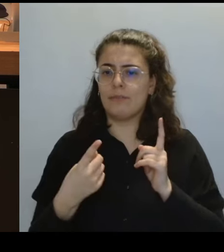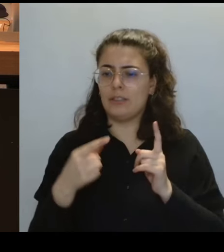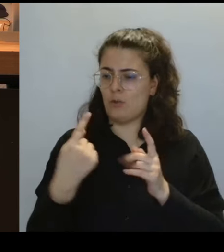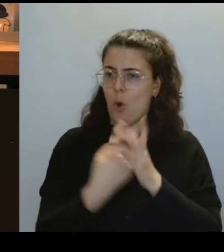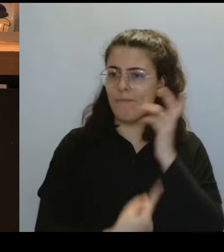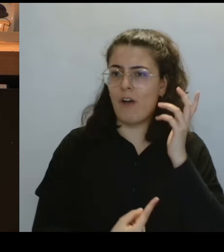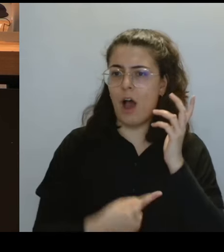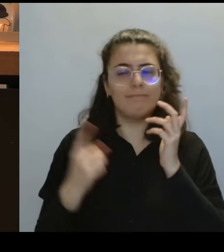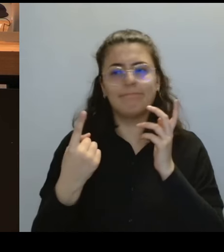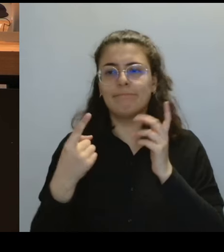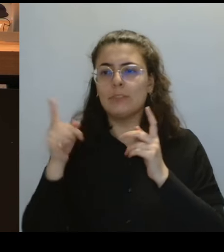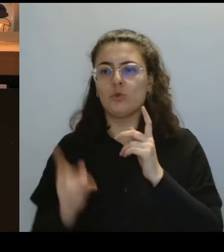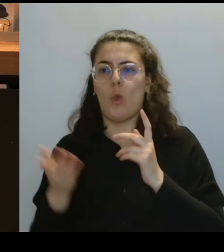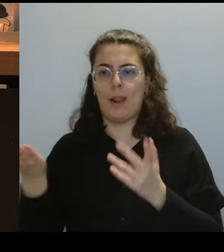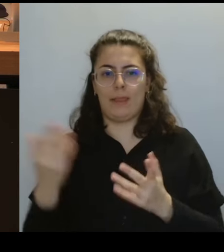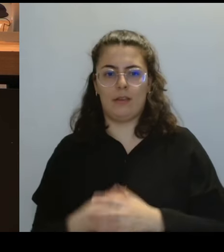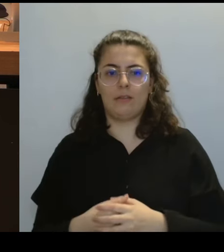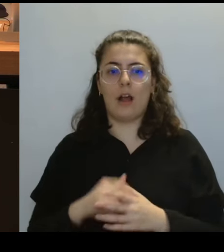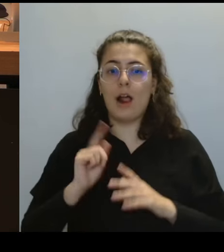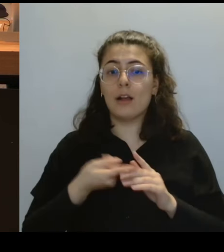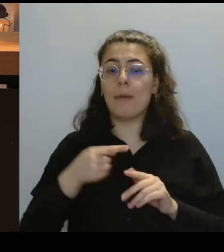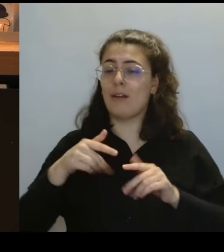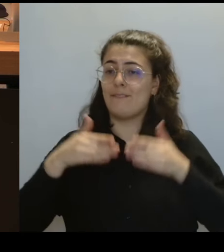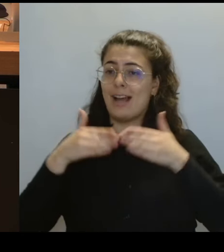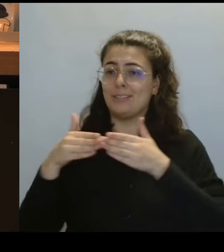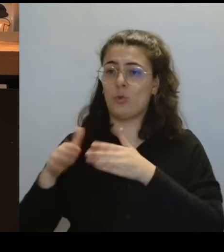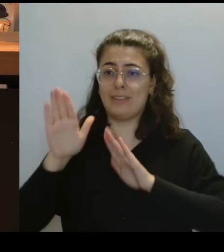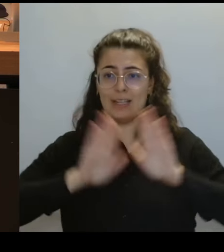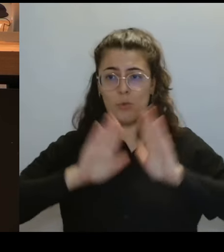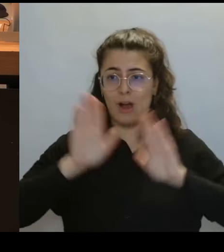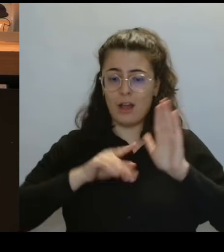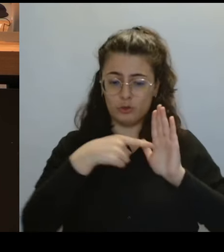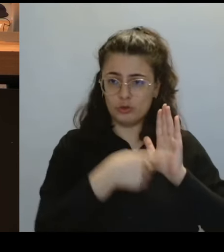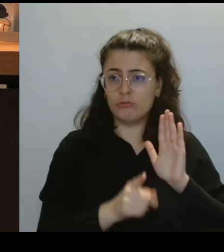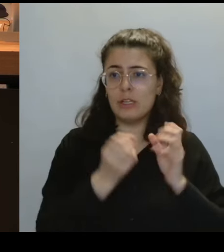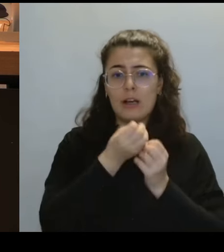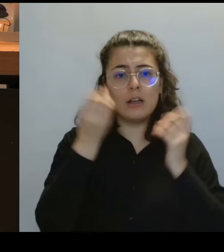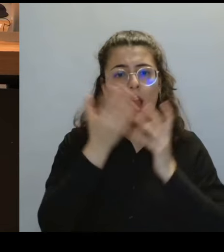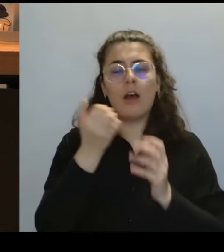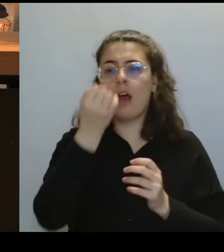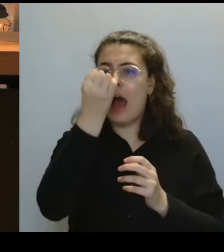in diesem Haus ist doch klar. Die Hamas ist eine Terrororganisation. Sie hat mit